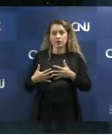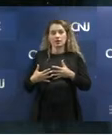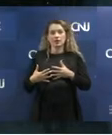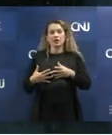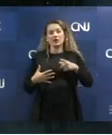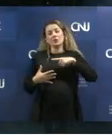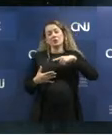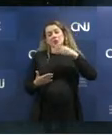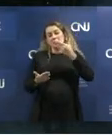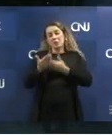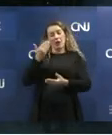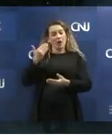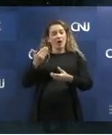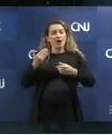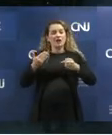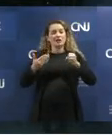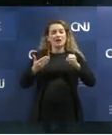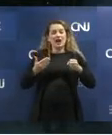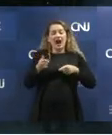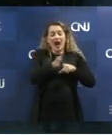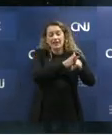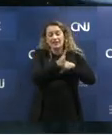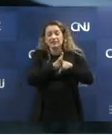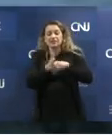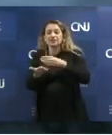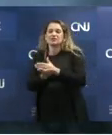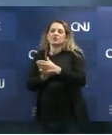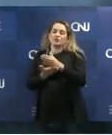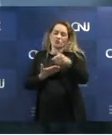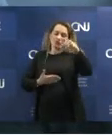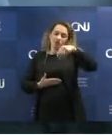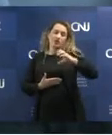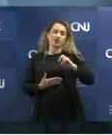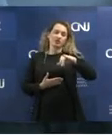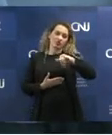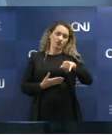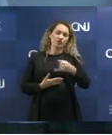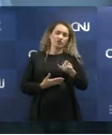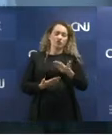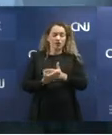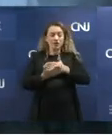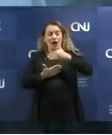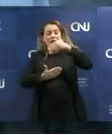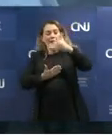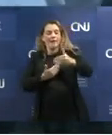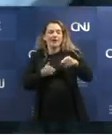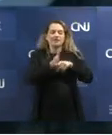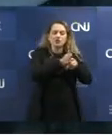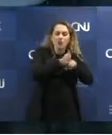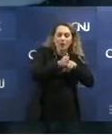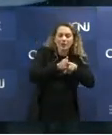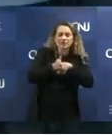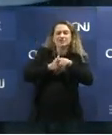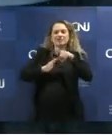a investigação começou autonomamente aqui no CNJ. Começou a partir de uma investigação do CNJ e quer me parecer que nesses casos